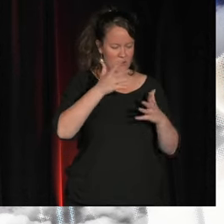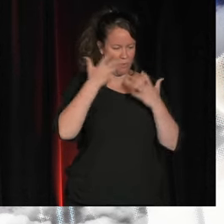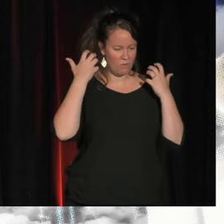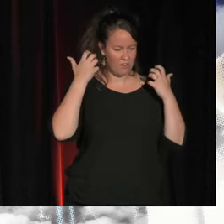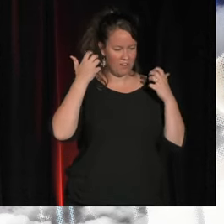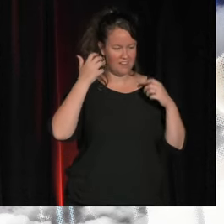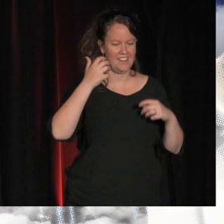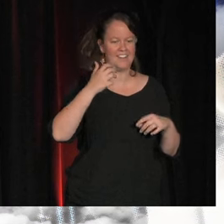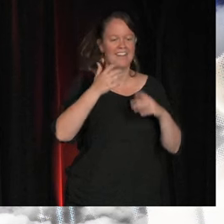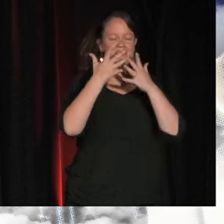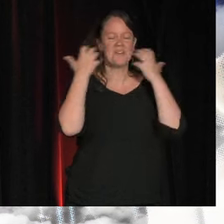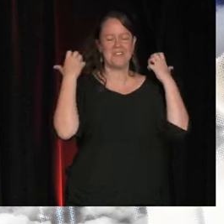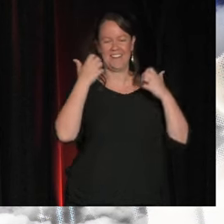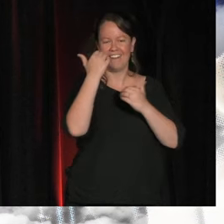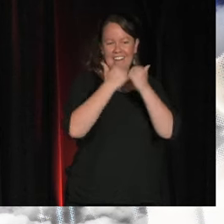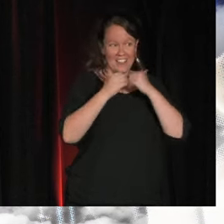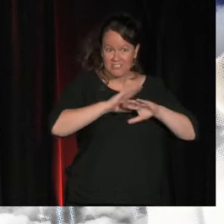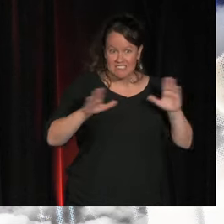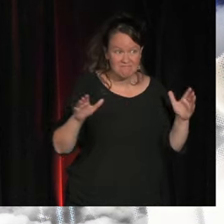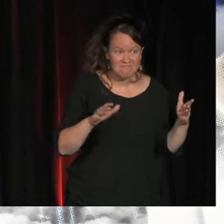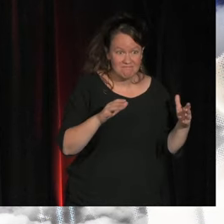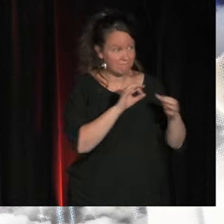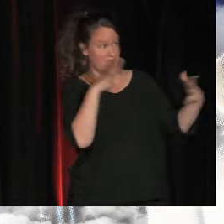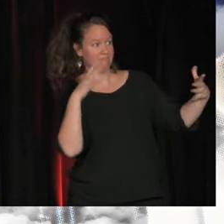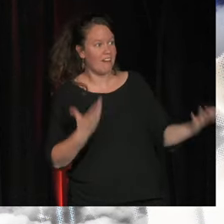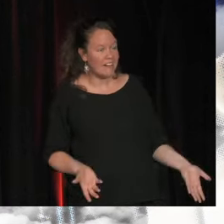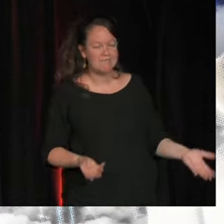Rétrospectivement, on se dit que Blizzard, ils ont vu peut-être un